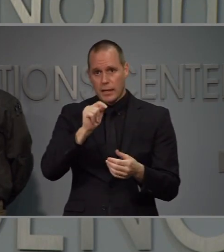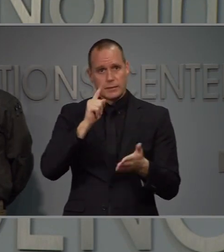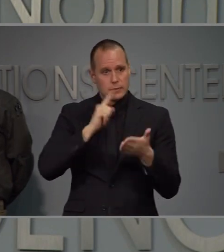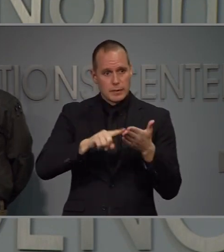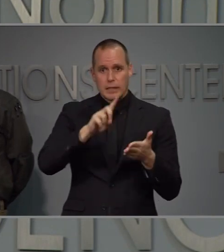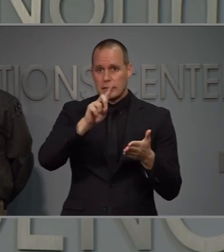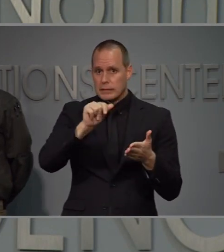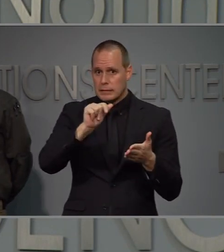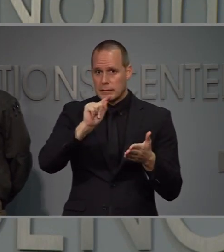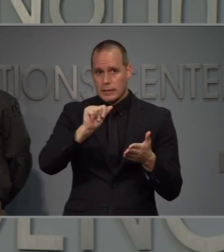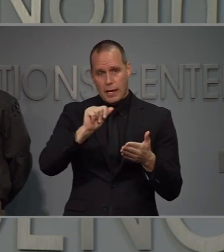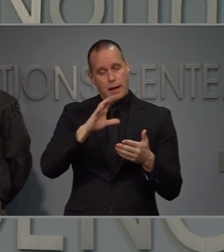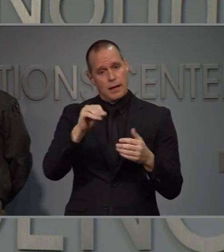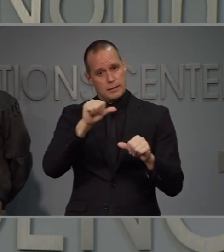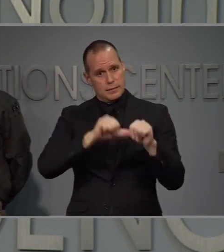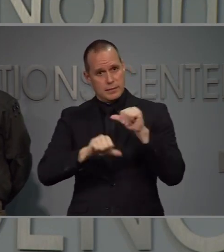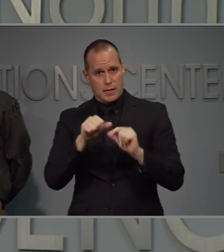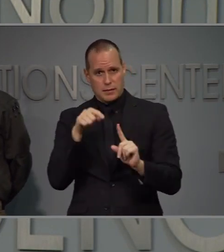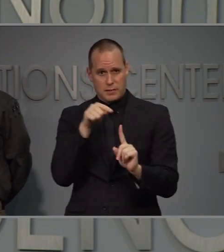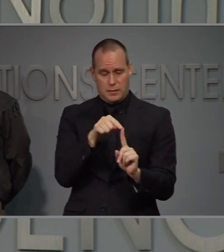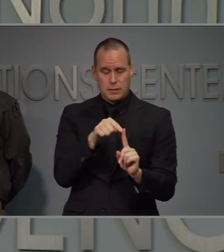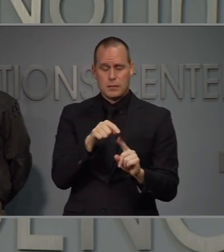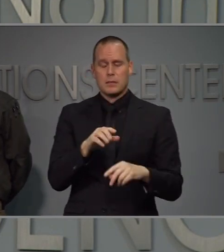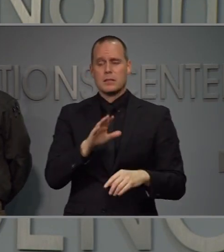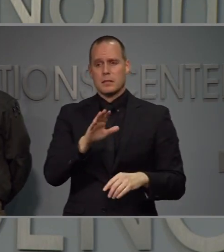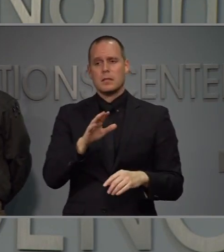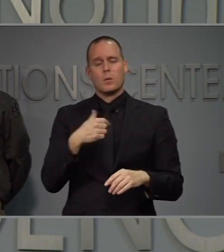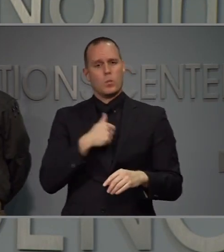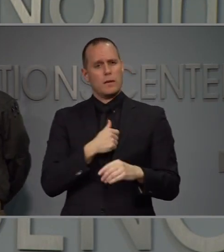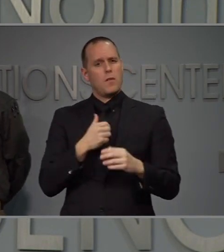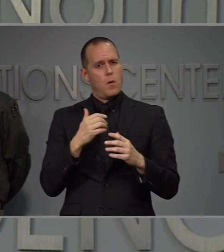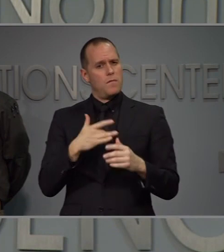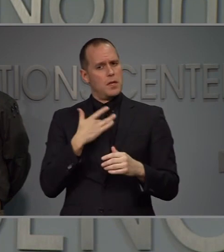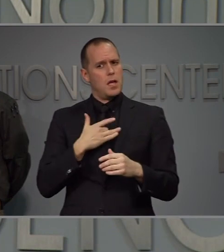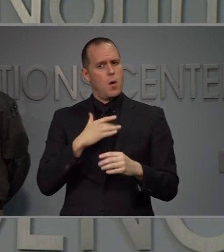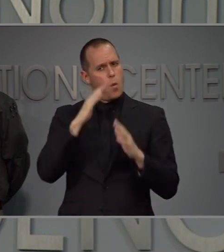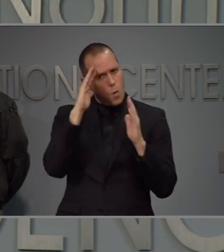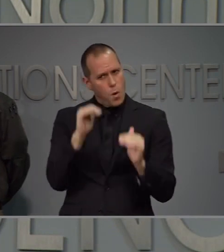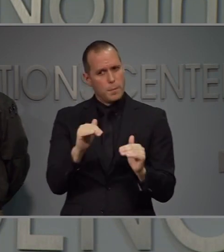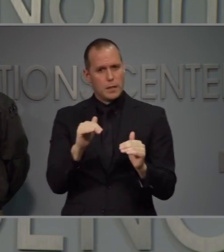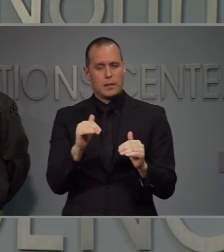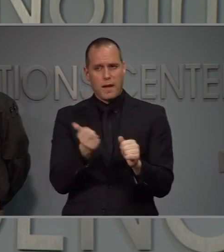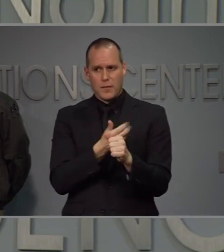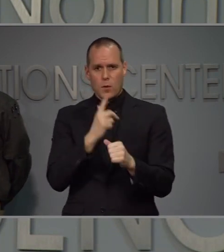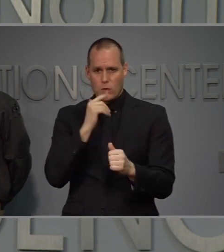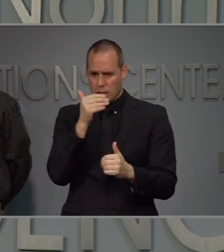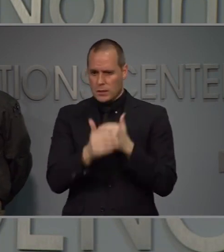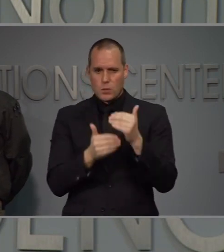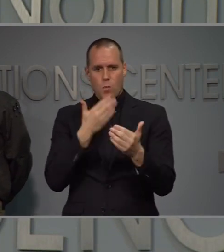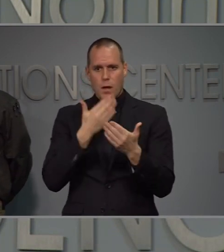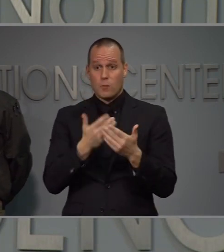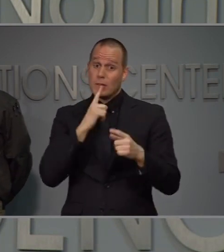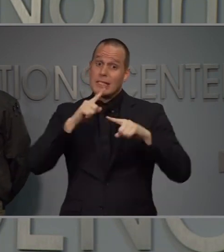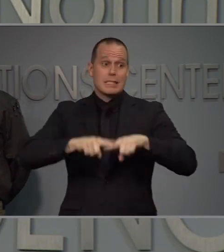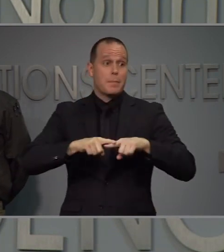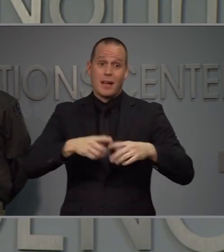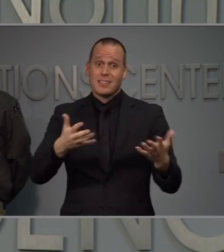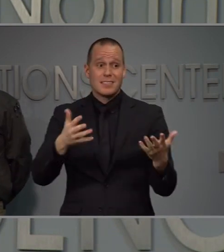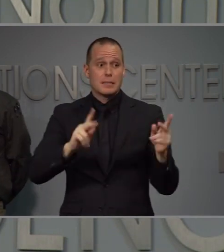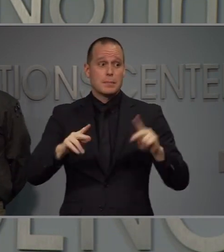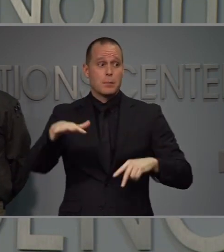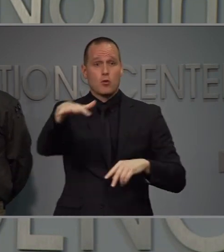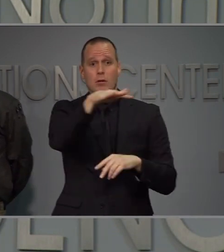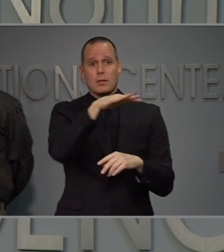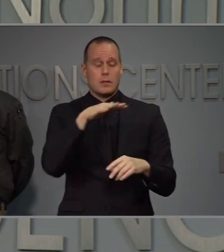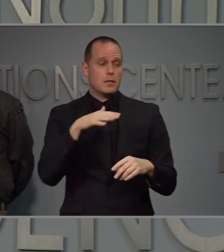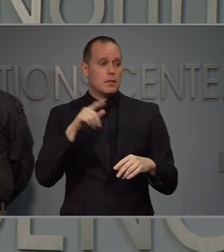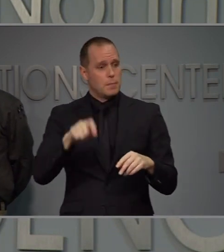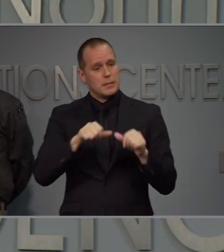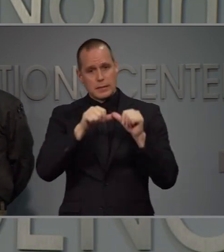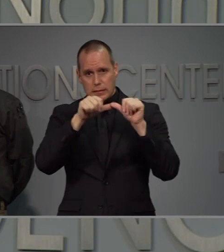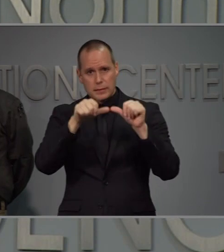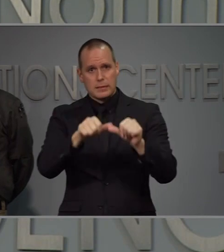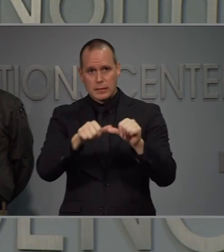depender de los hechos y los datos y científicos y también